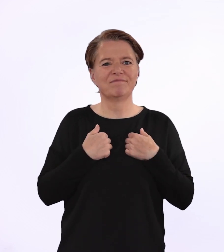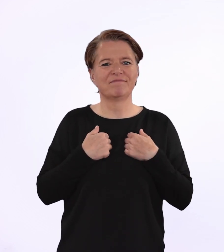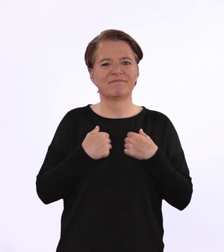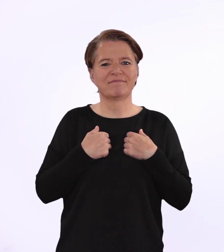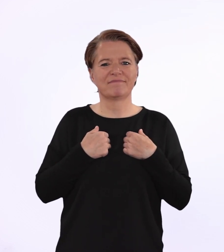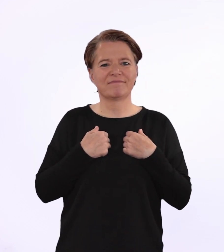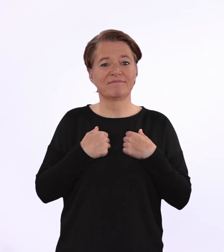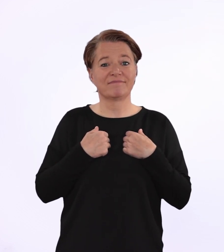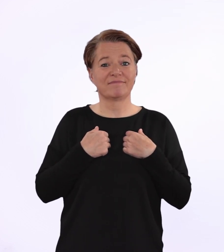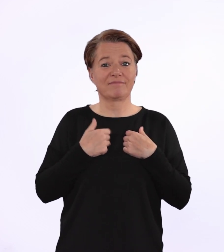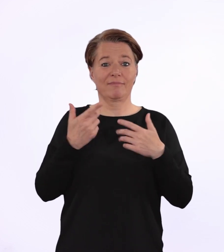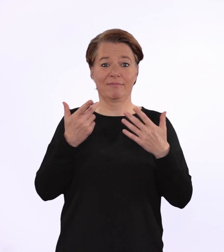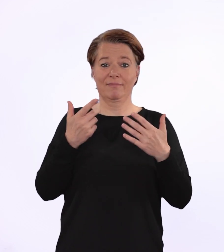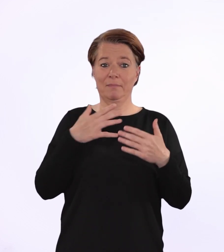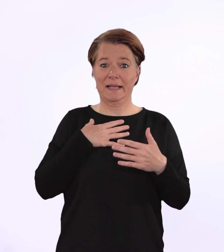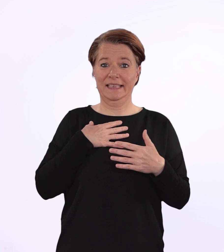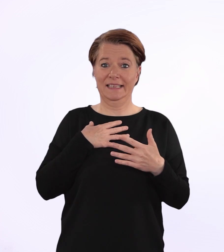Mir passen meine Ringe jetzt wesentlich schlechter.